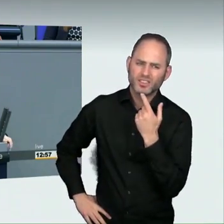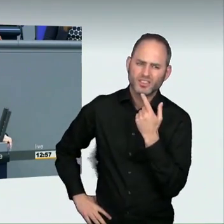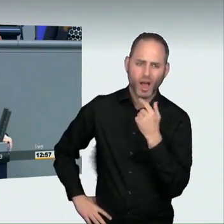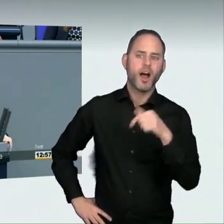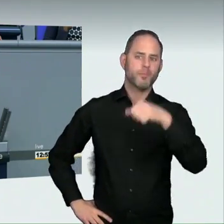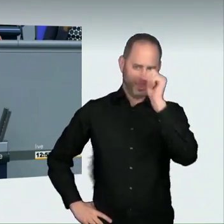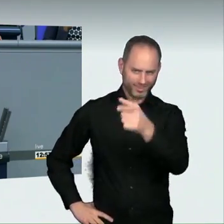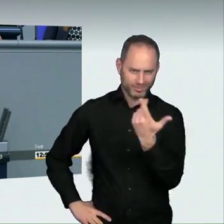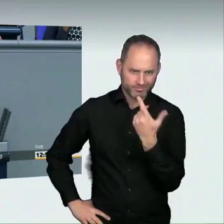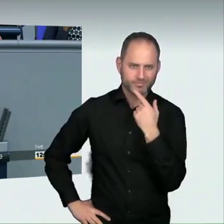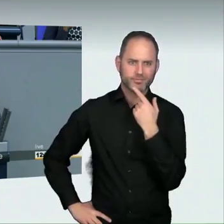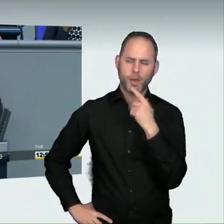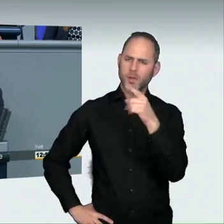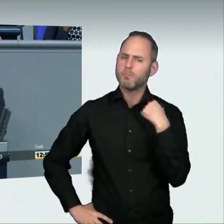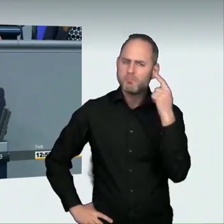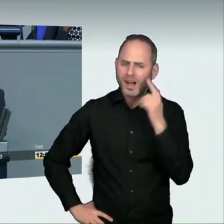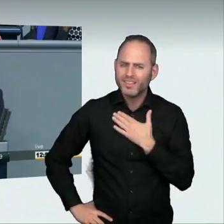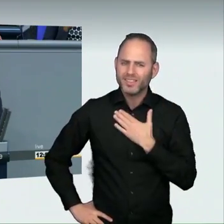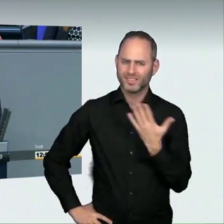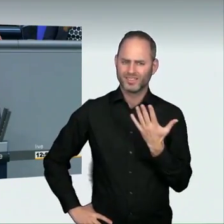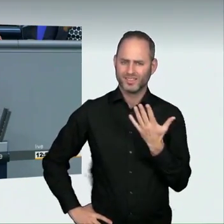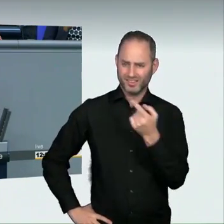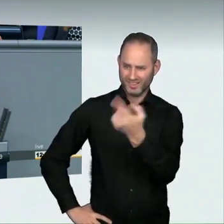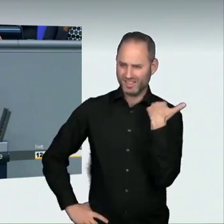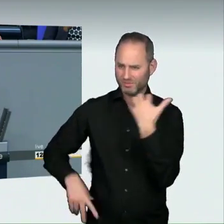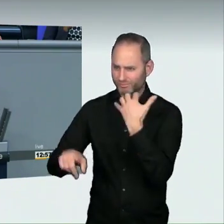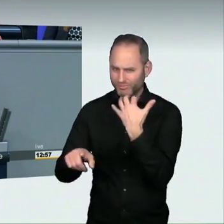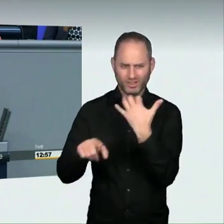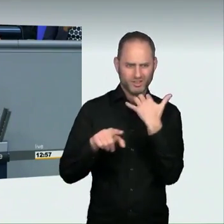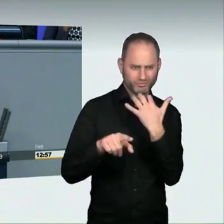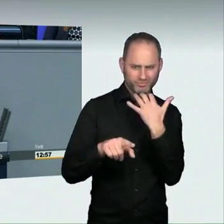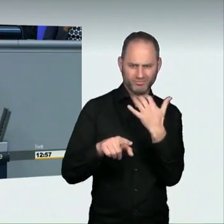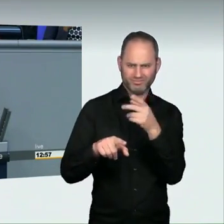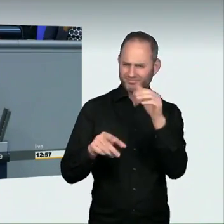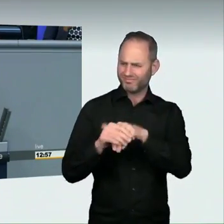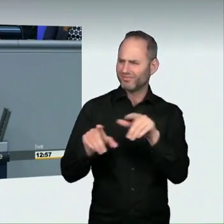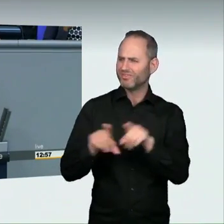denn mit diesen Reden sollte uns Sand in die Augen gestreut werden. Meine Damen und Herren, es war schon kurios: Herr Wegner